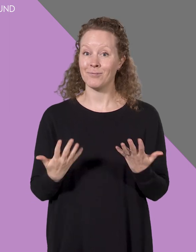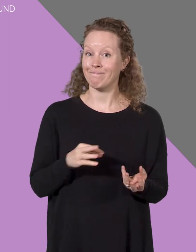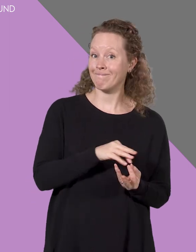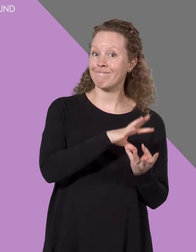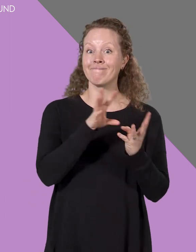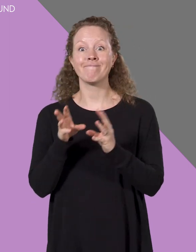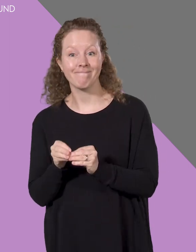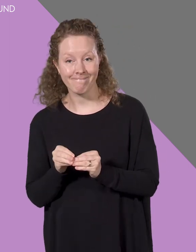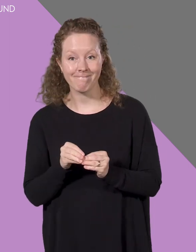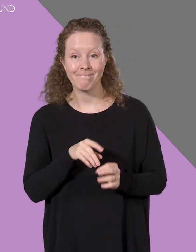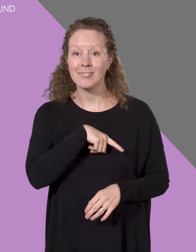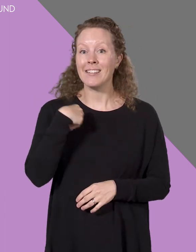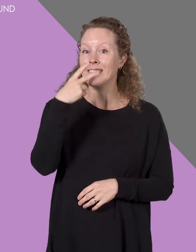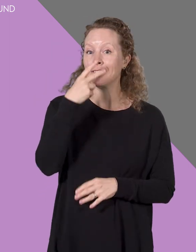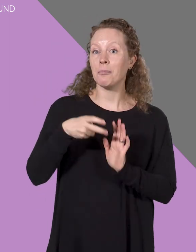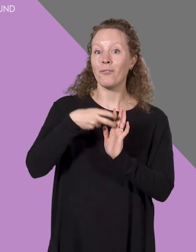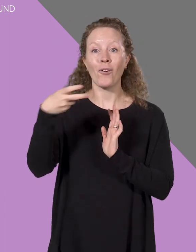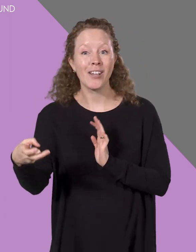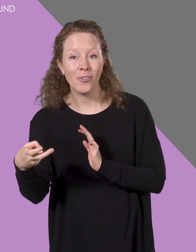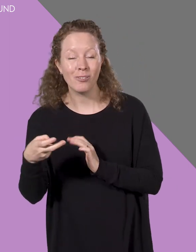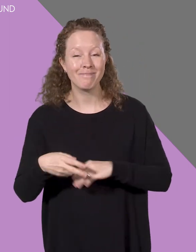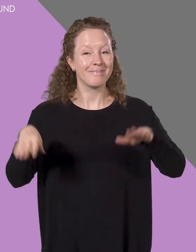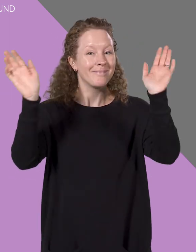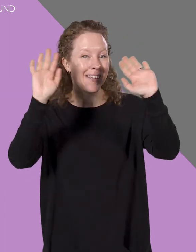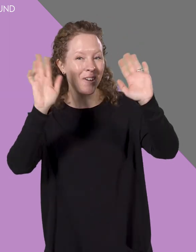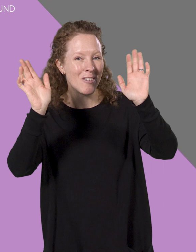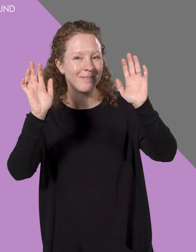Detta var allt för denna gången, vi ses om två veckor! Hejdå!